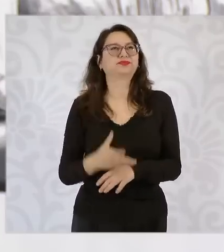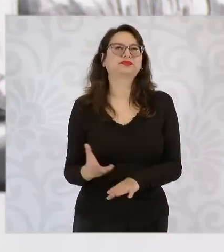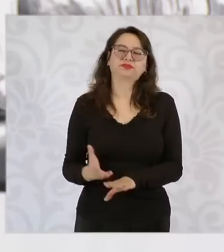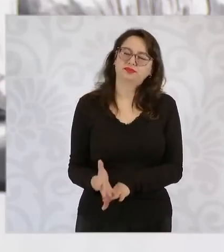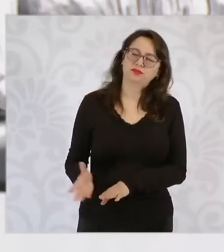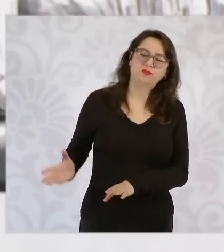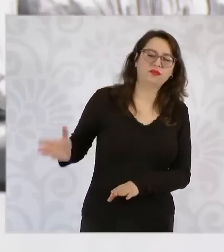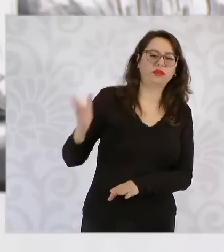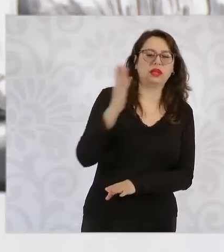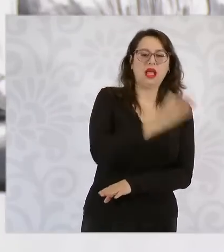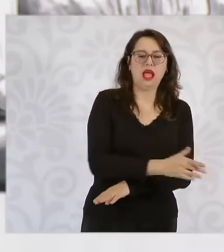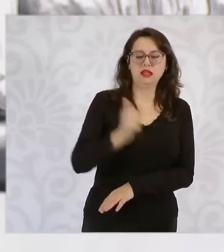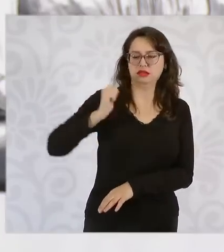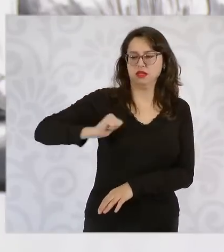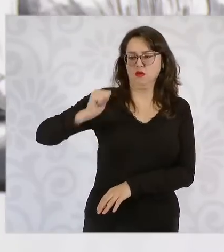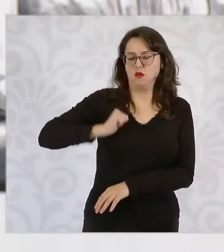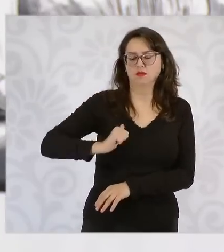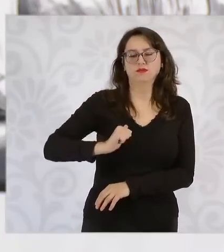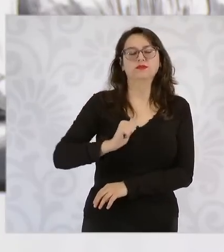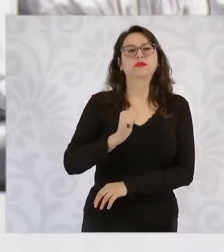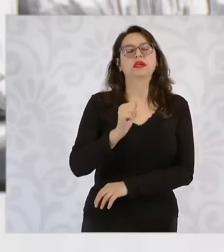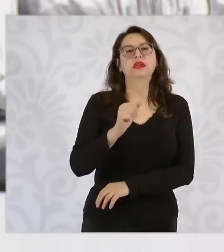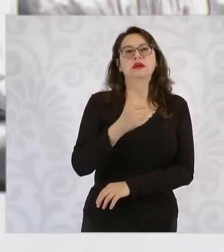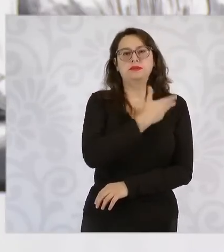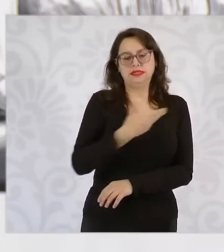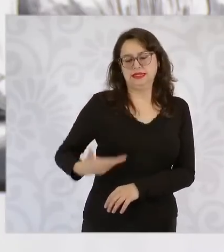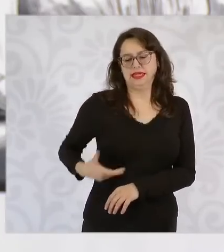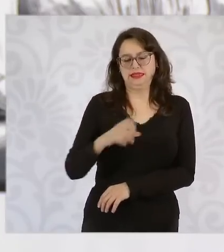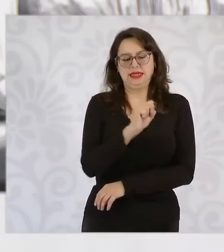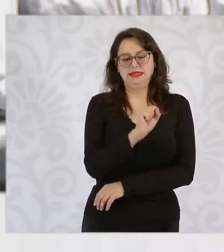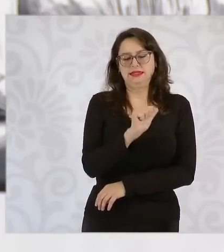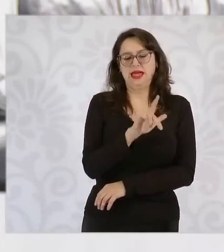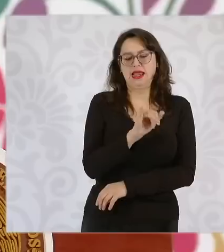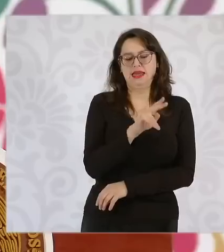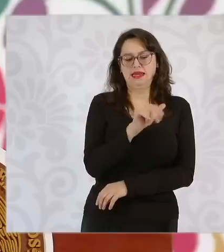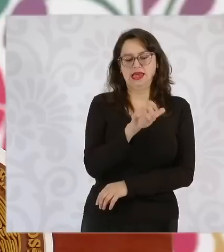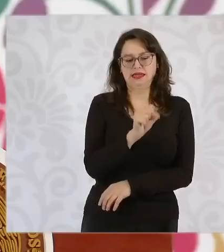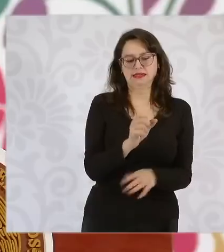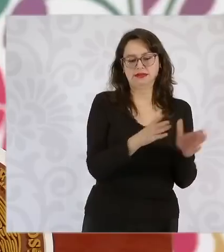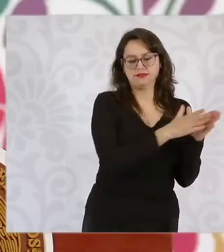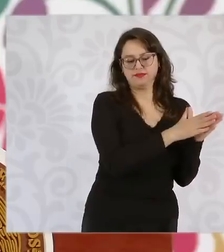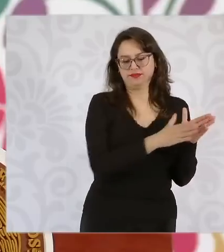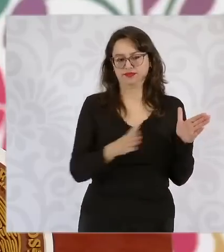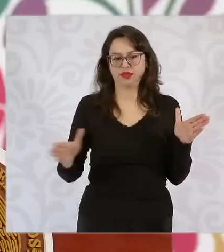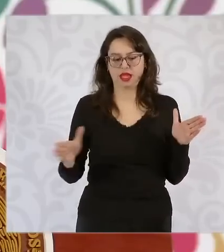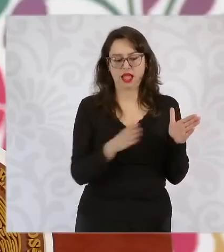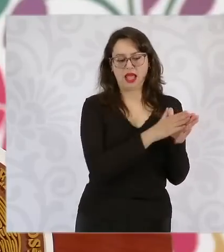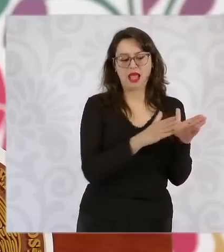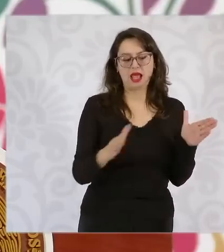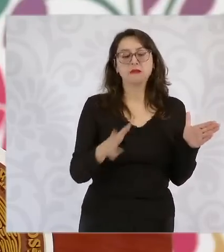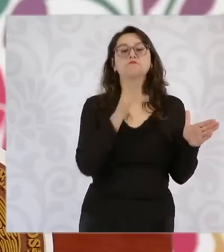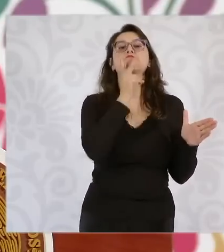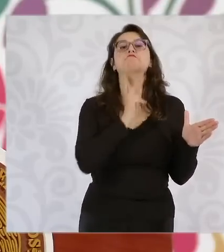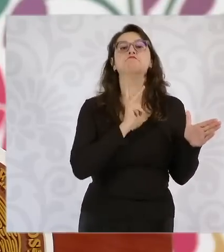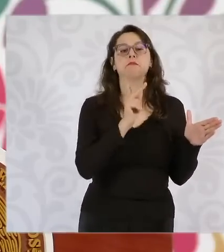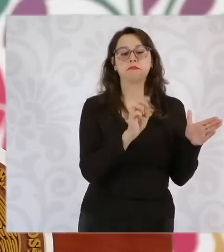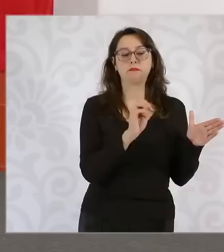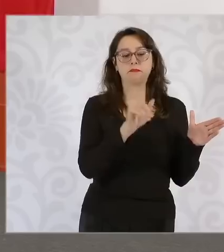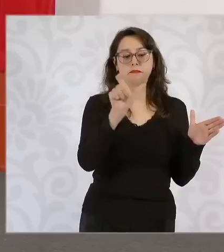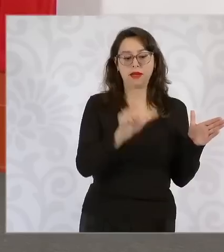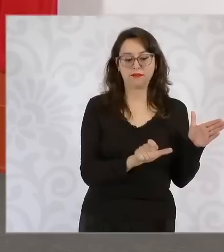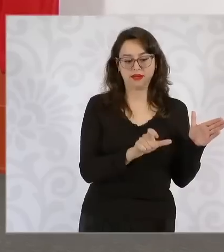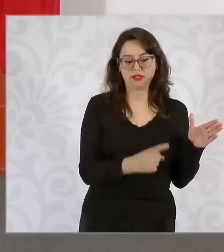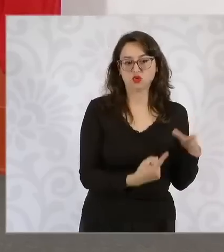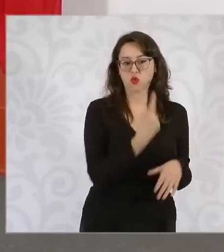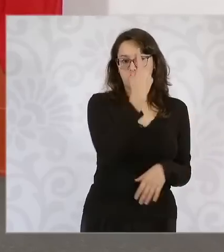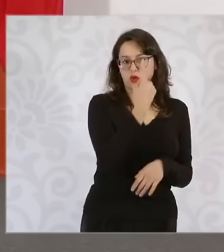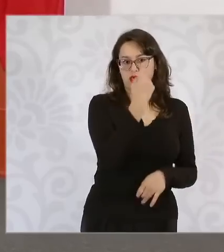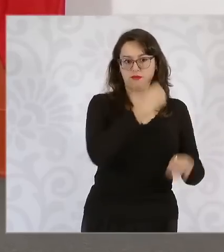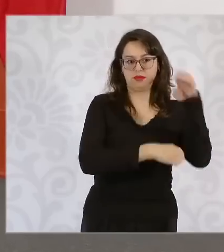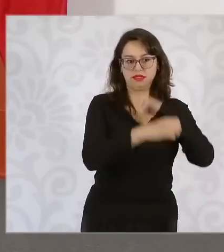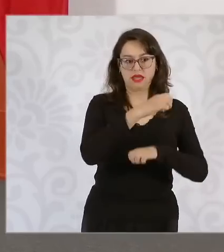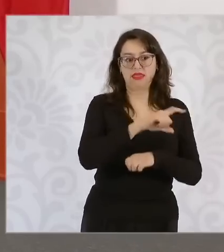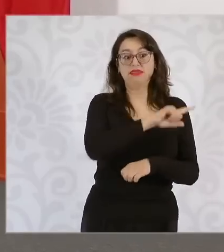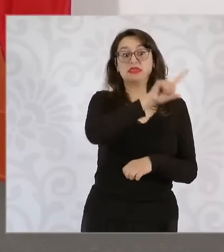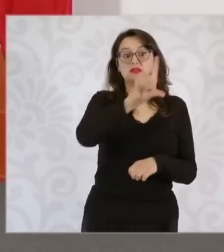subsidiarias son cuatro no subsidiarias tres subsidiarias A ver por qué no explicas este